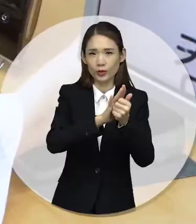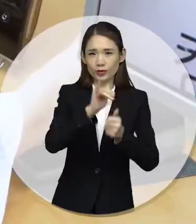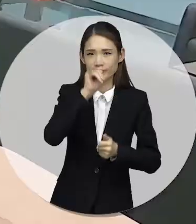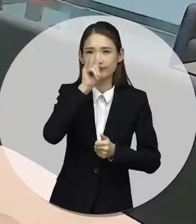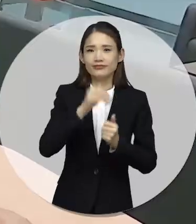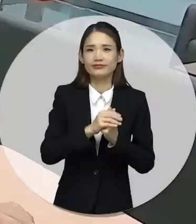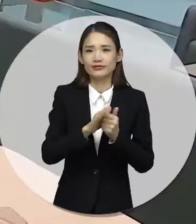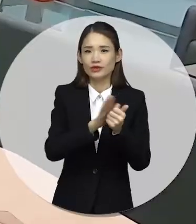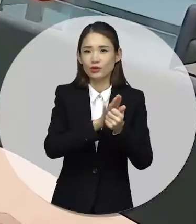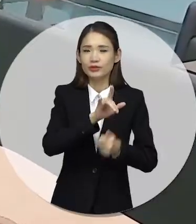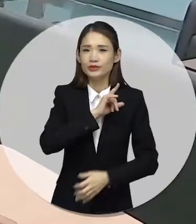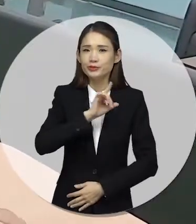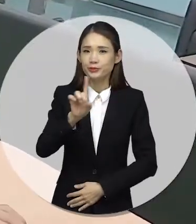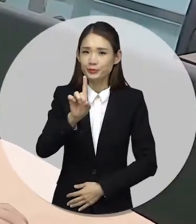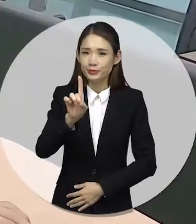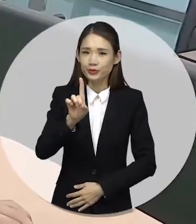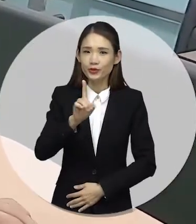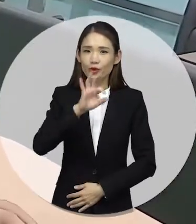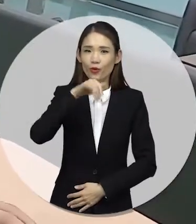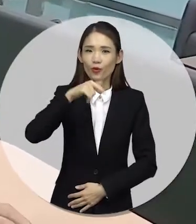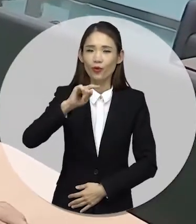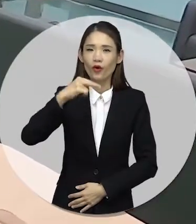김한솔 : 아~ 서비스 이름이 뭐야? / 김소희 : 원스톱 서비스?